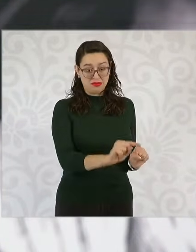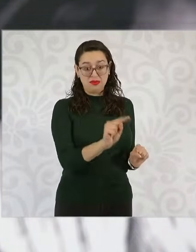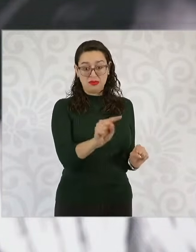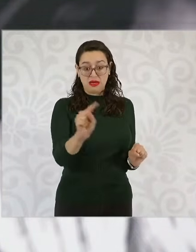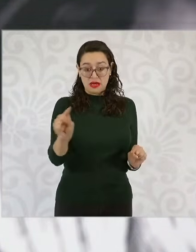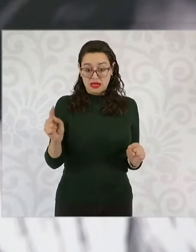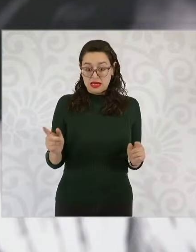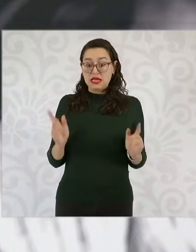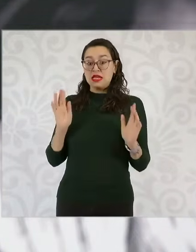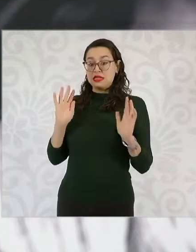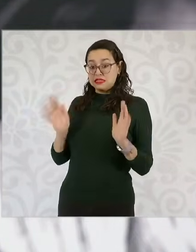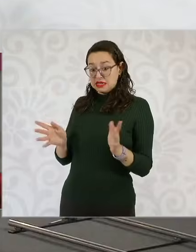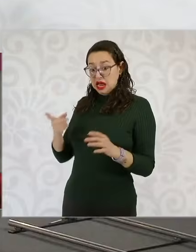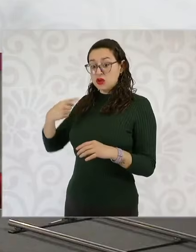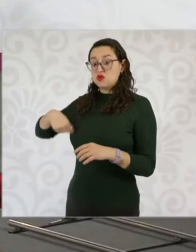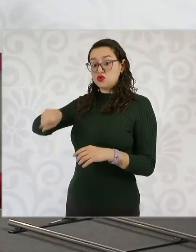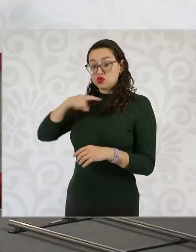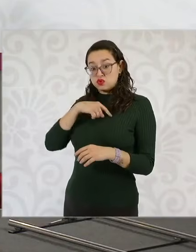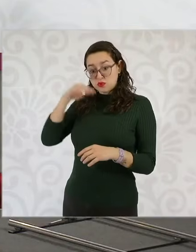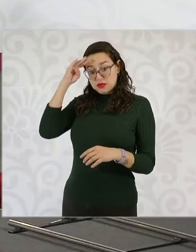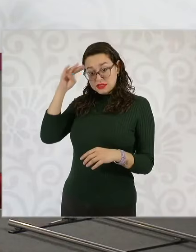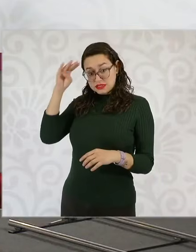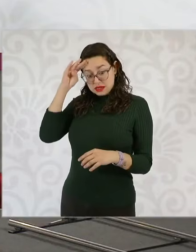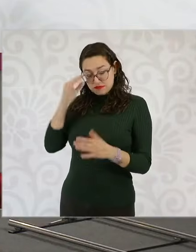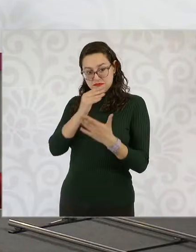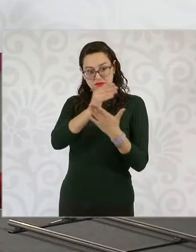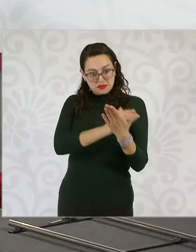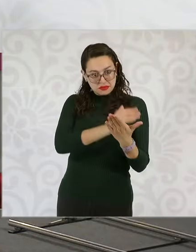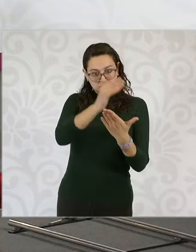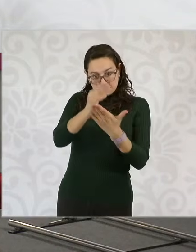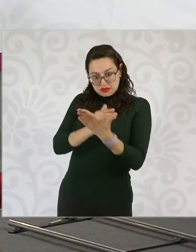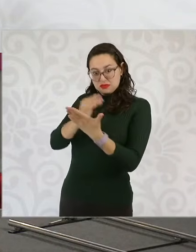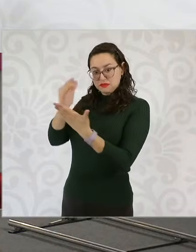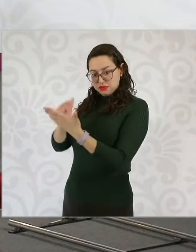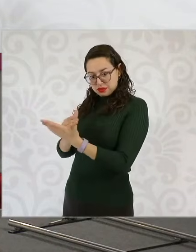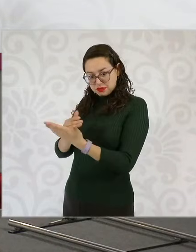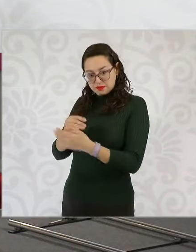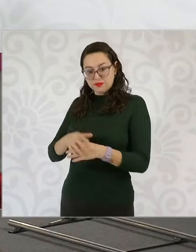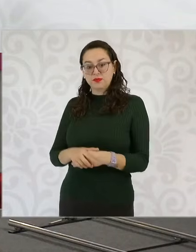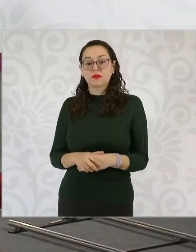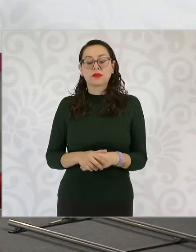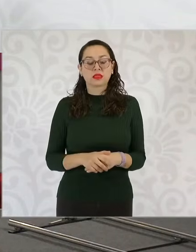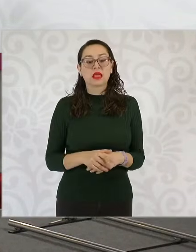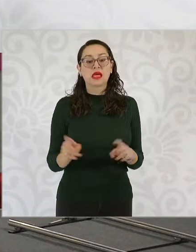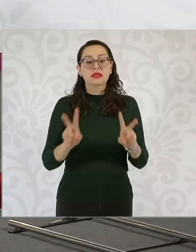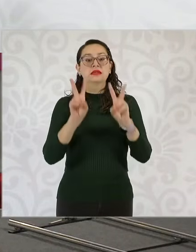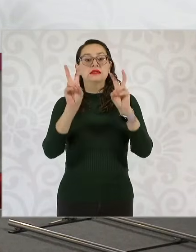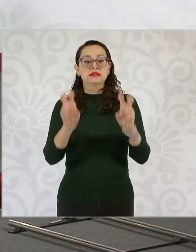programas para para una reducción sustantiva en la parte de refinación que es el tres el